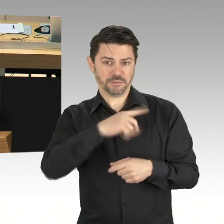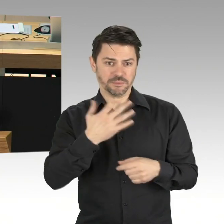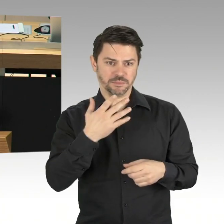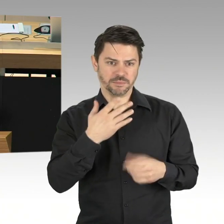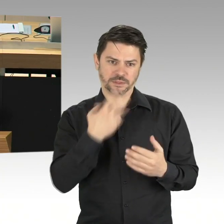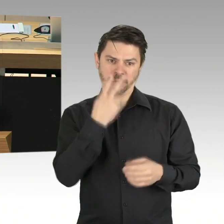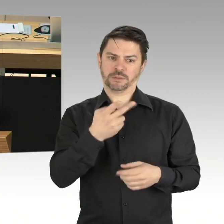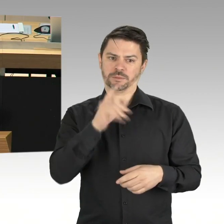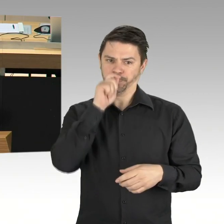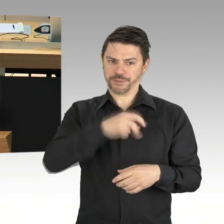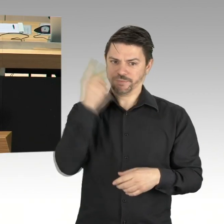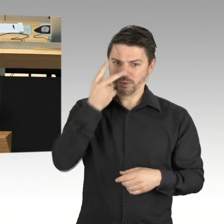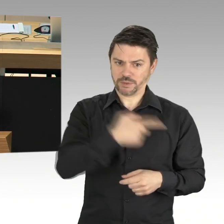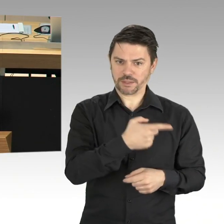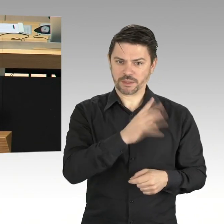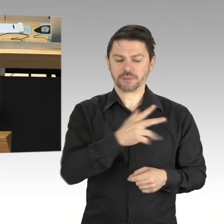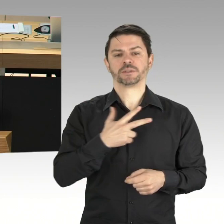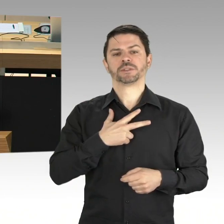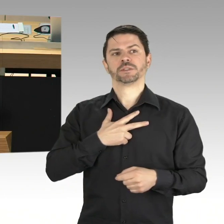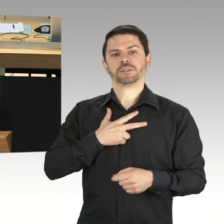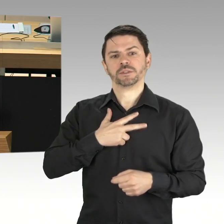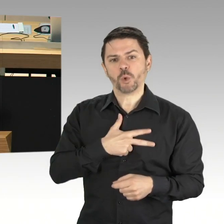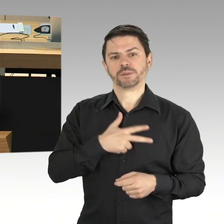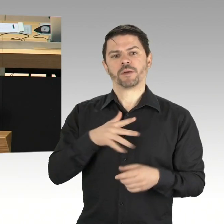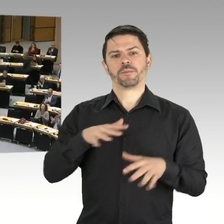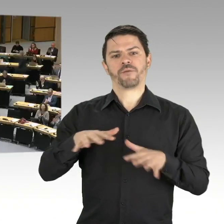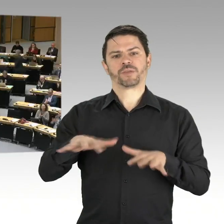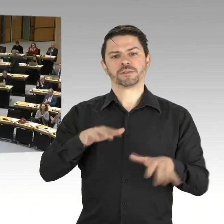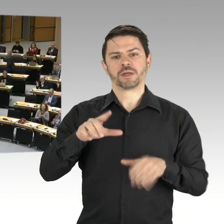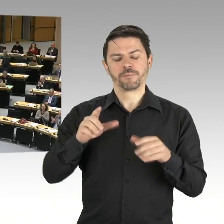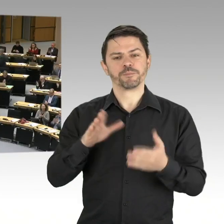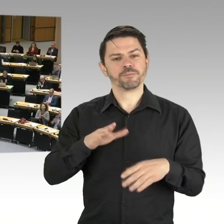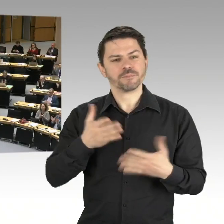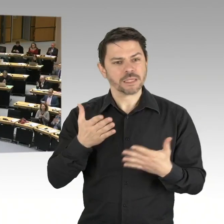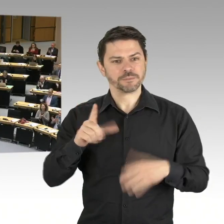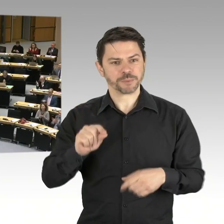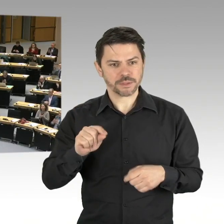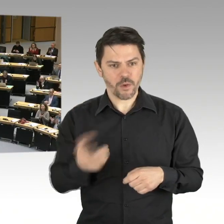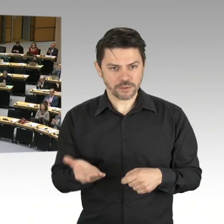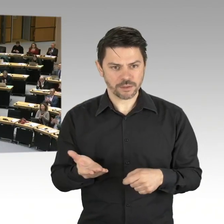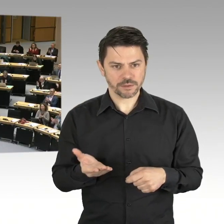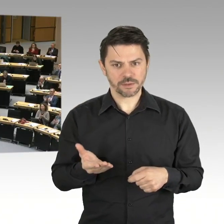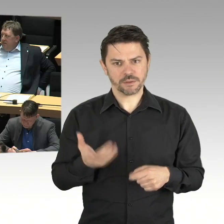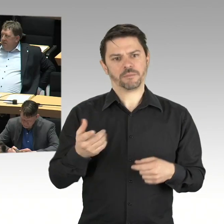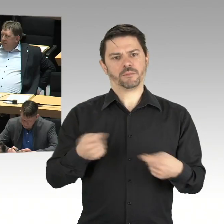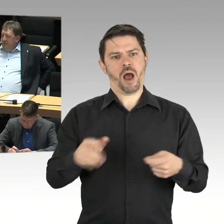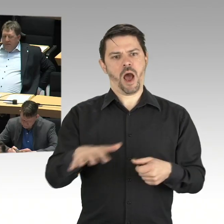und nicht das freie Spiel der Marktkräfte gewährleisten. Und genau das tun wir mit diesem Mietendeckel. (Beifall)